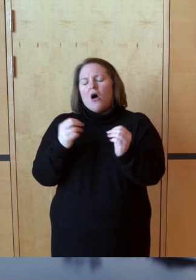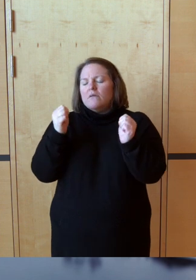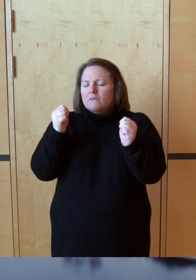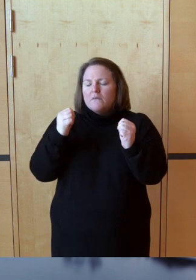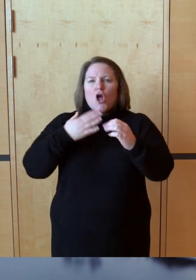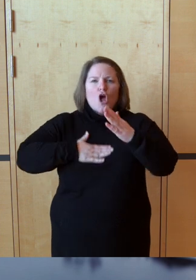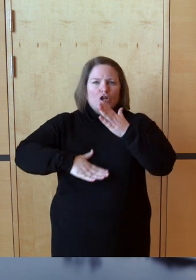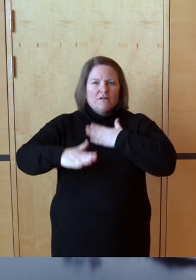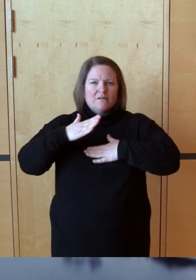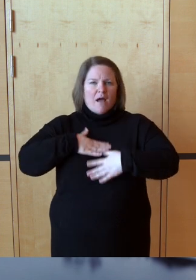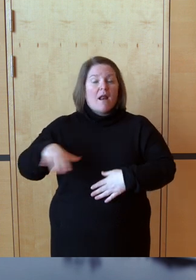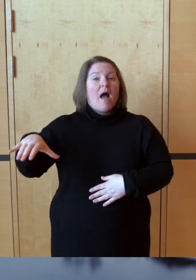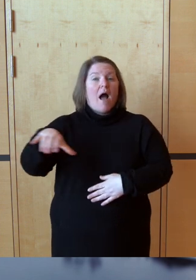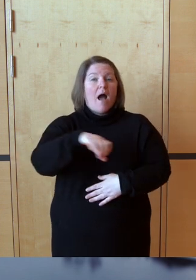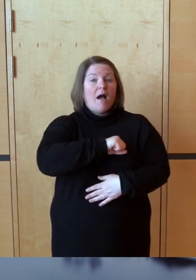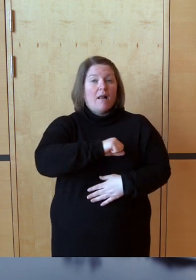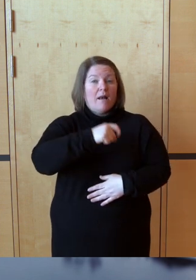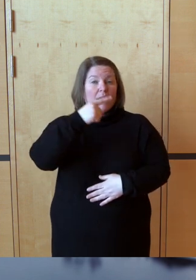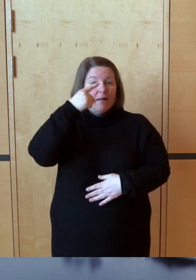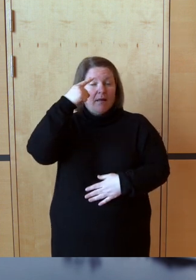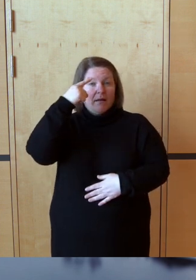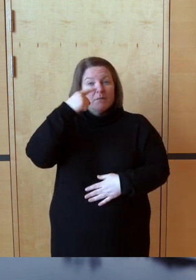Alla som antyder att en flytt av E4